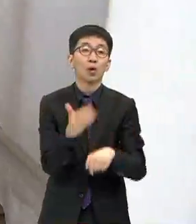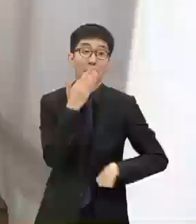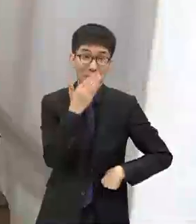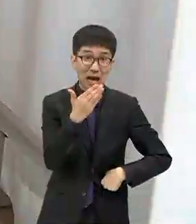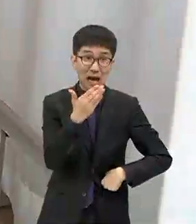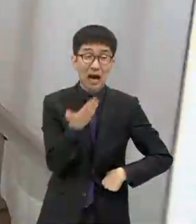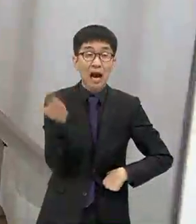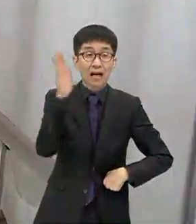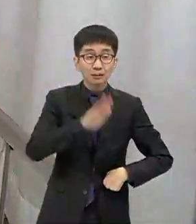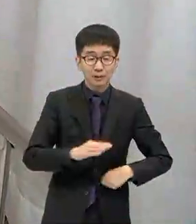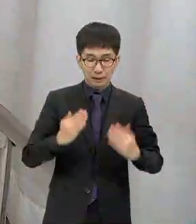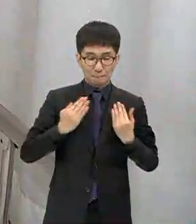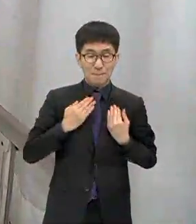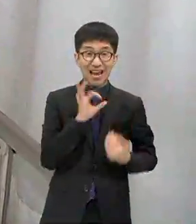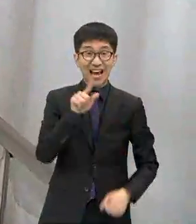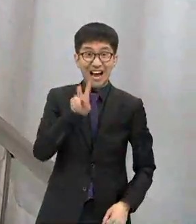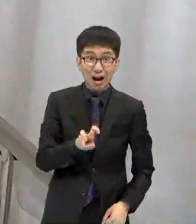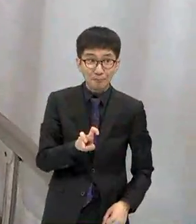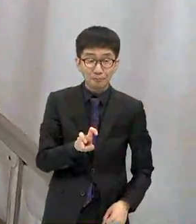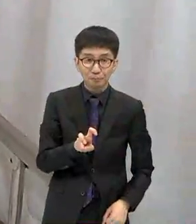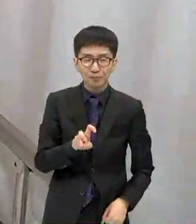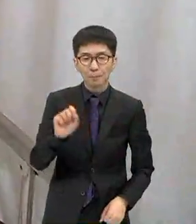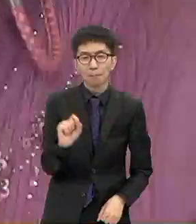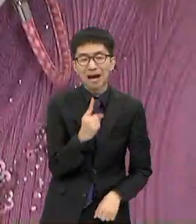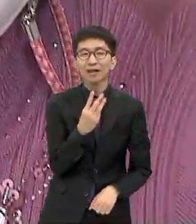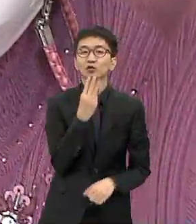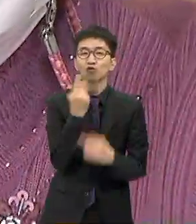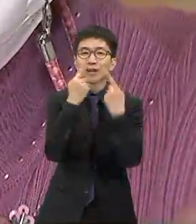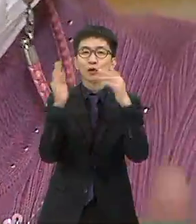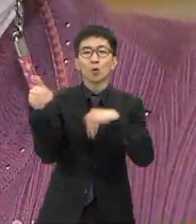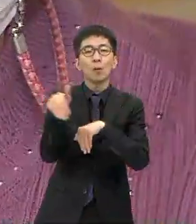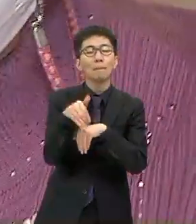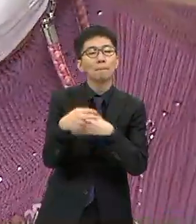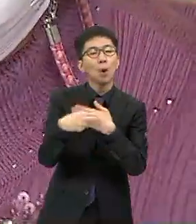폐암으로 서울대병원에 다니고 있는 이 할머니는 동네 병원에서 고혈압 치료를 받고 있습니다.